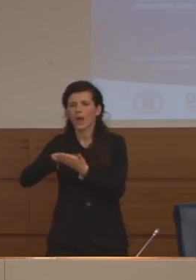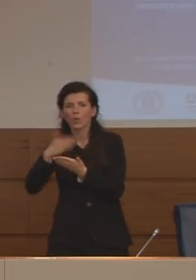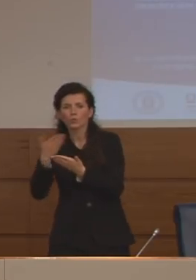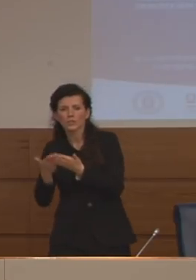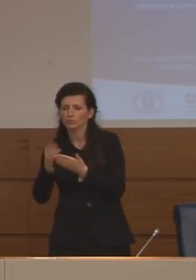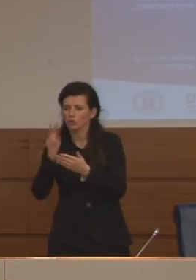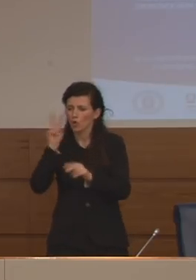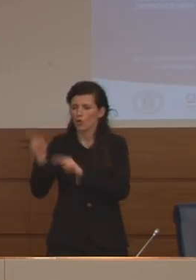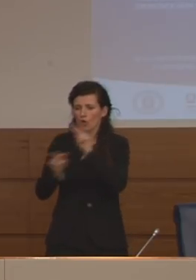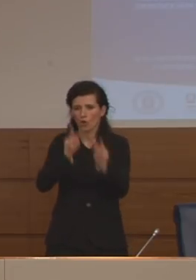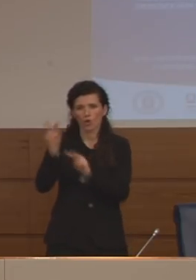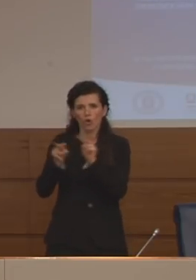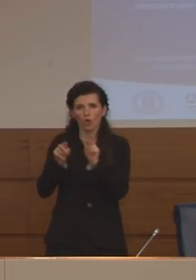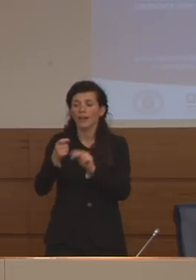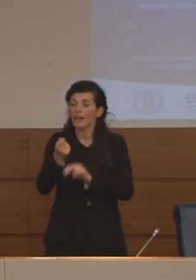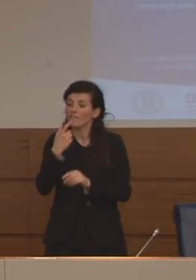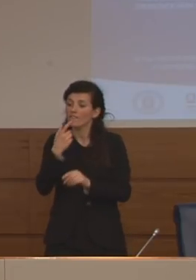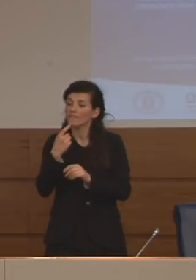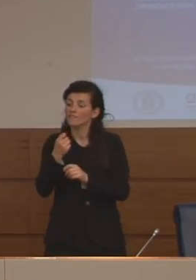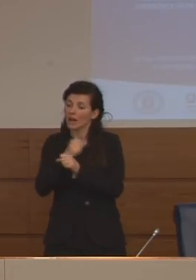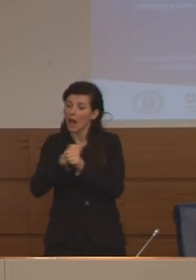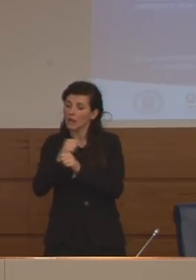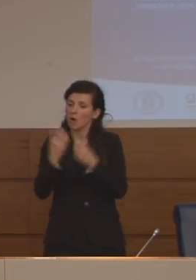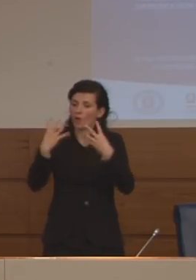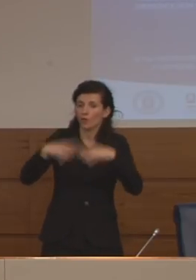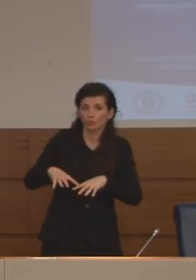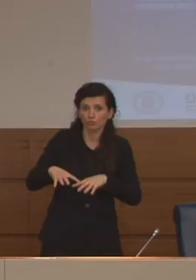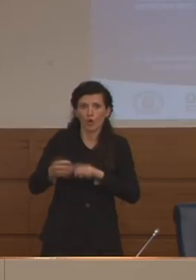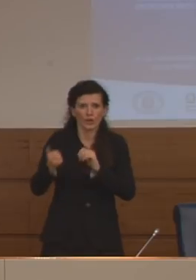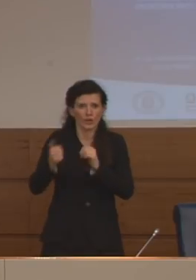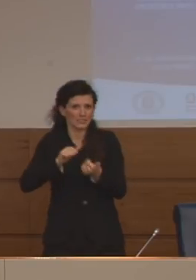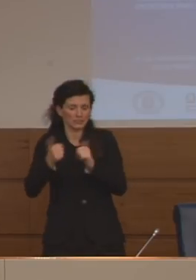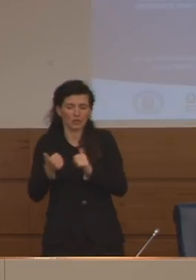di questi farmaci. E' ancora un po' presto per fare questo.